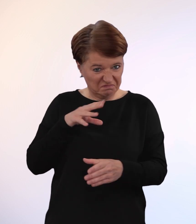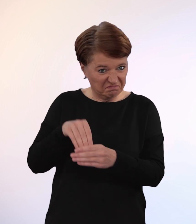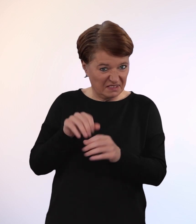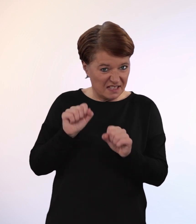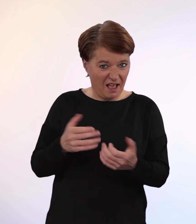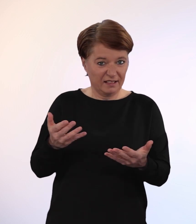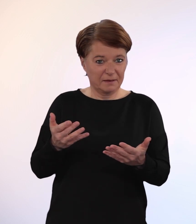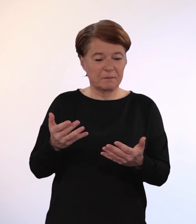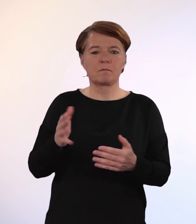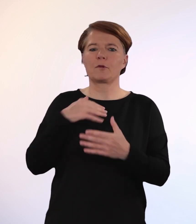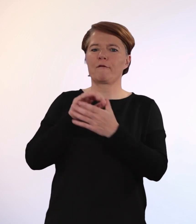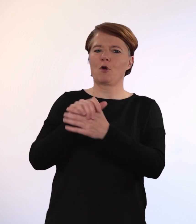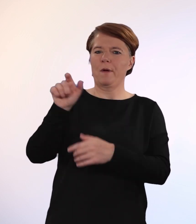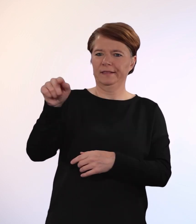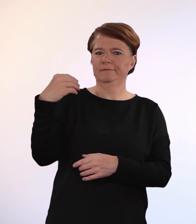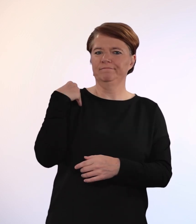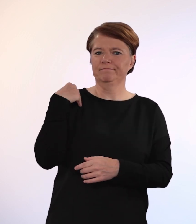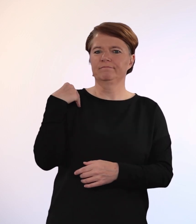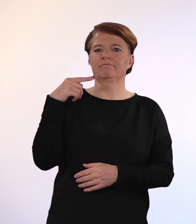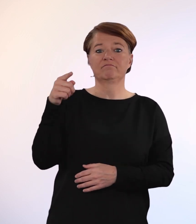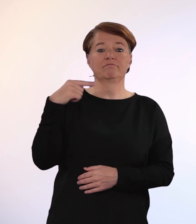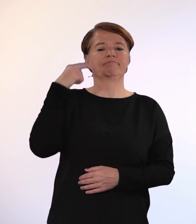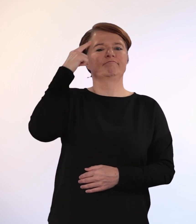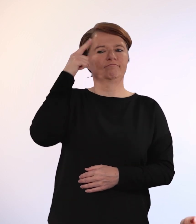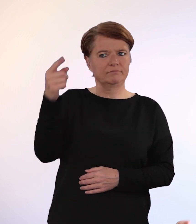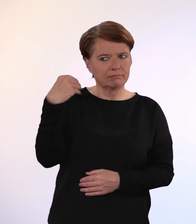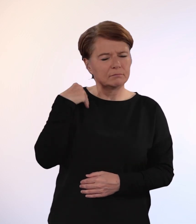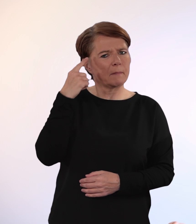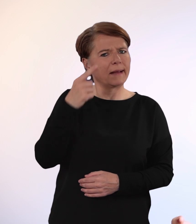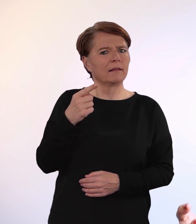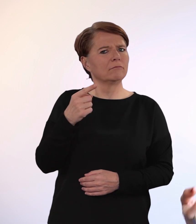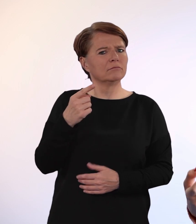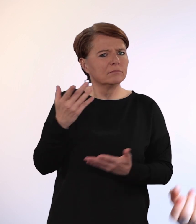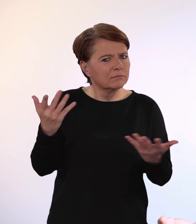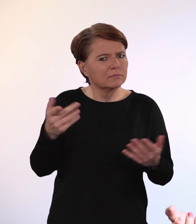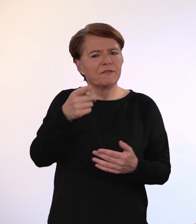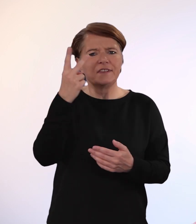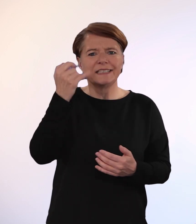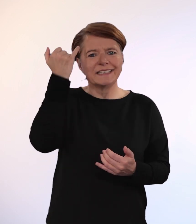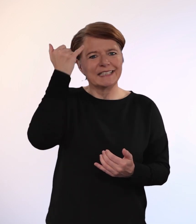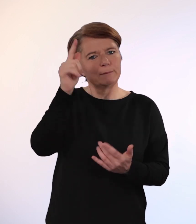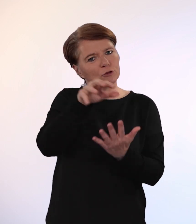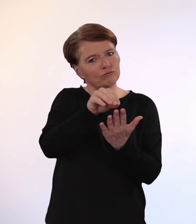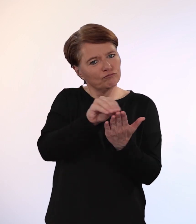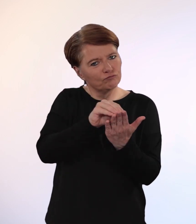Und ein Freund von mir, ich erinnere mich an seine Worte, hat gemeint: Du musst so eine Idee ausformulieren und sie erstmal